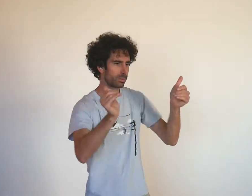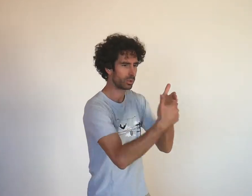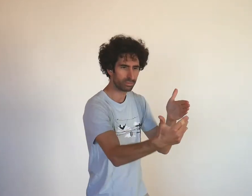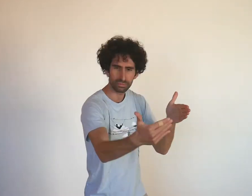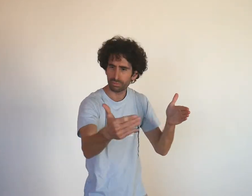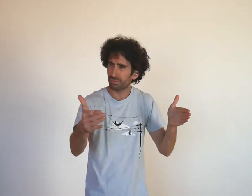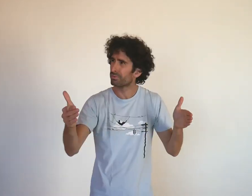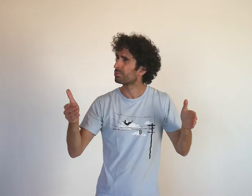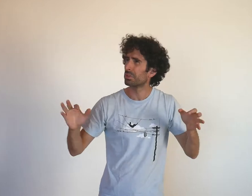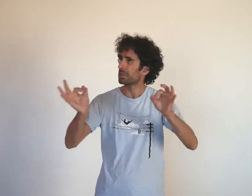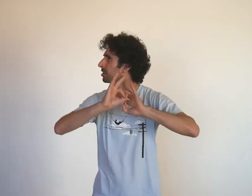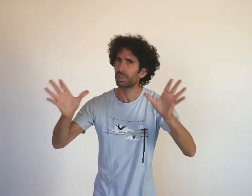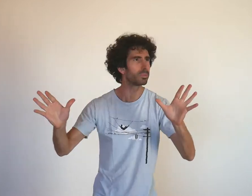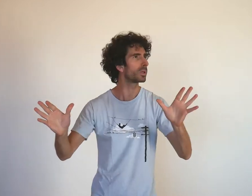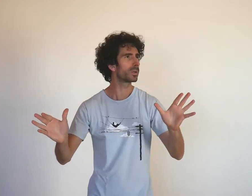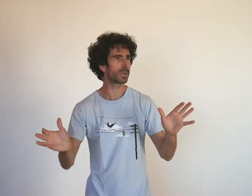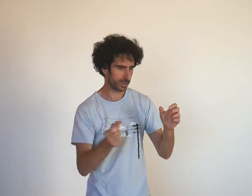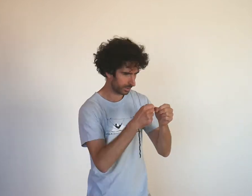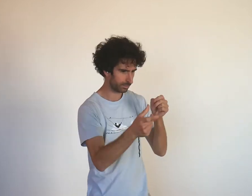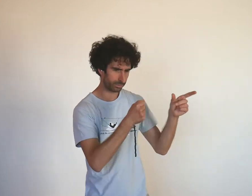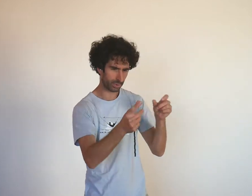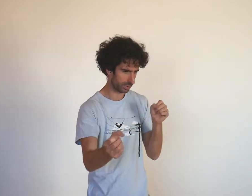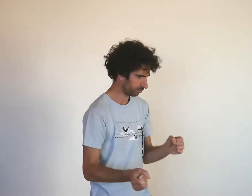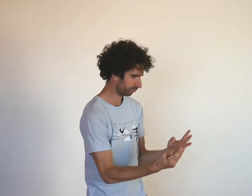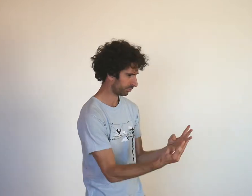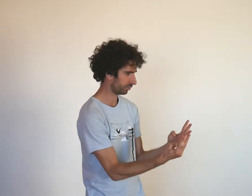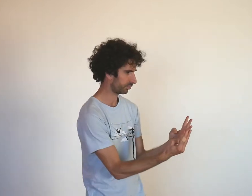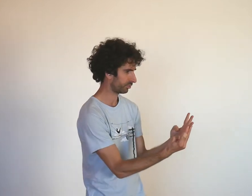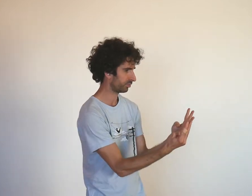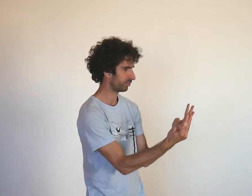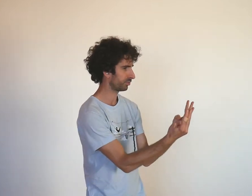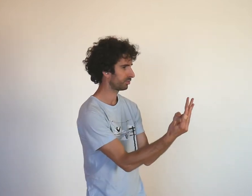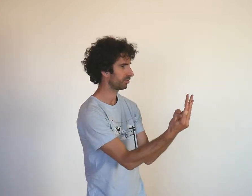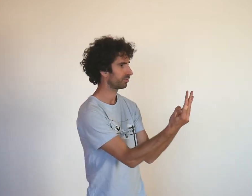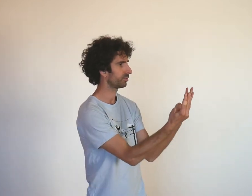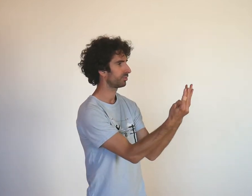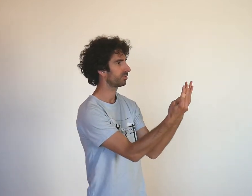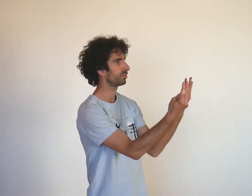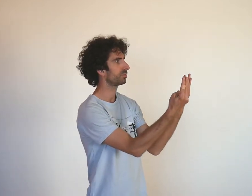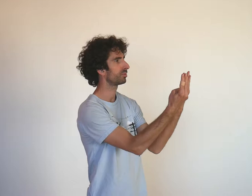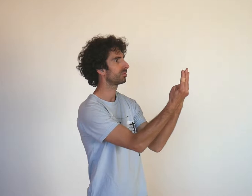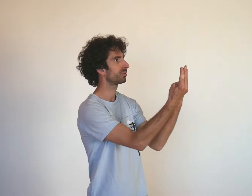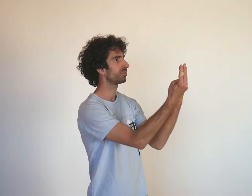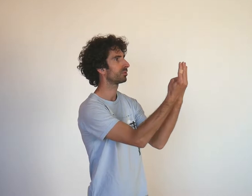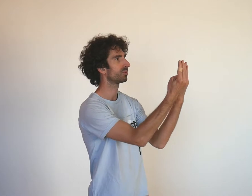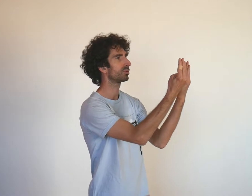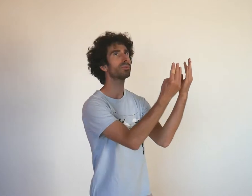et sans murs. Des plantes montent